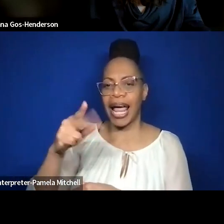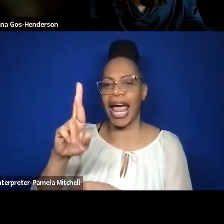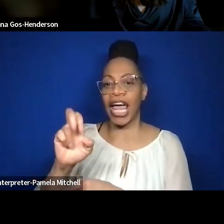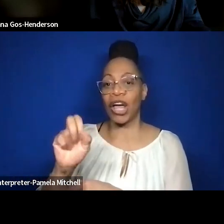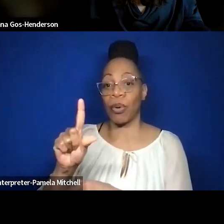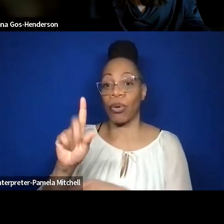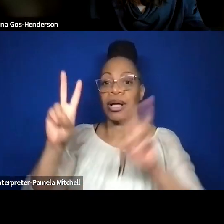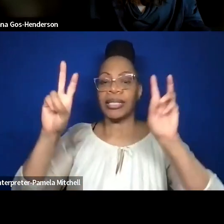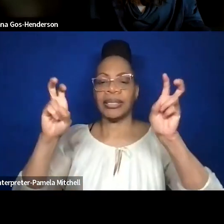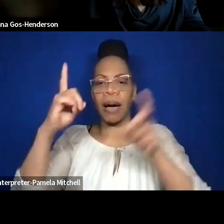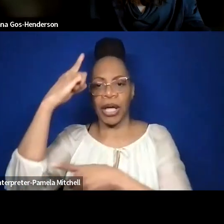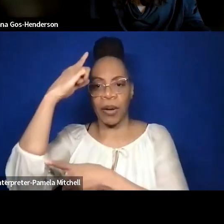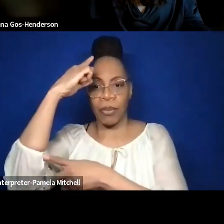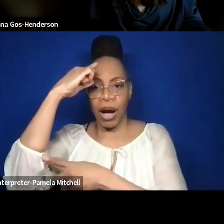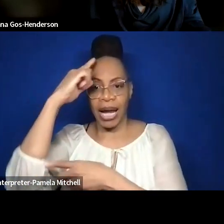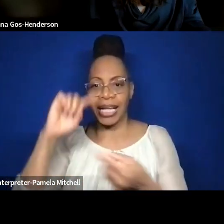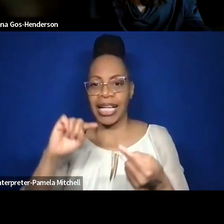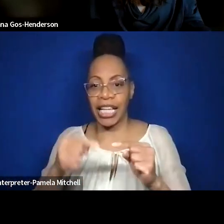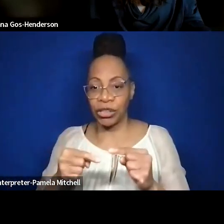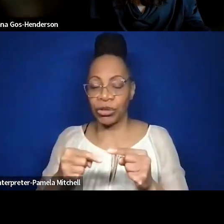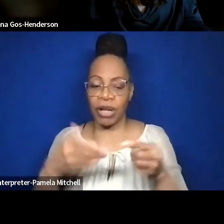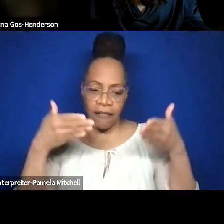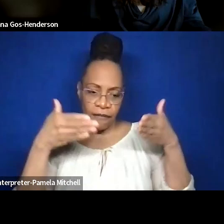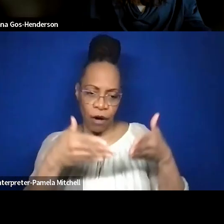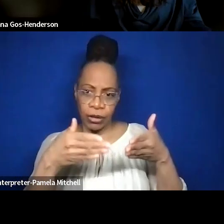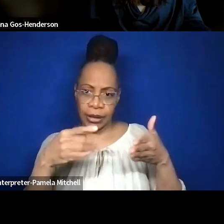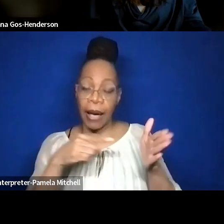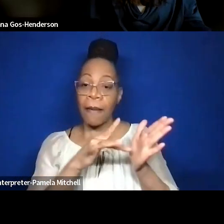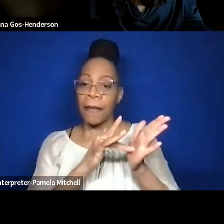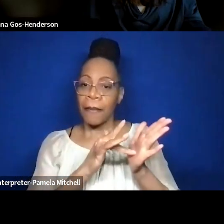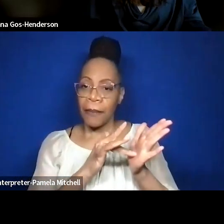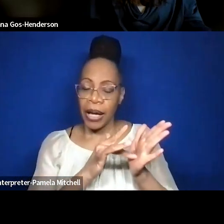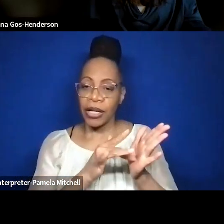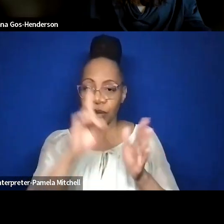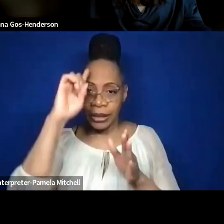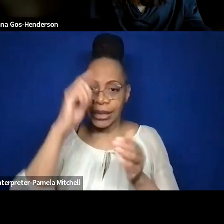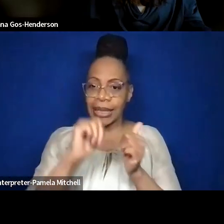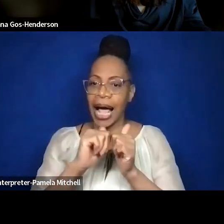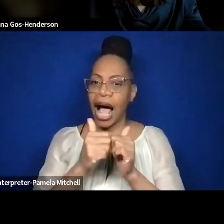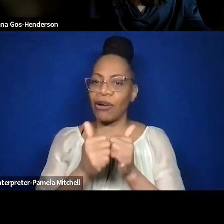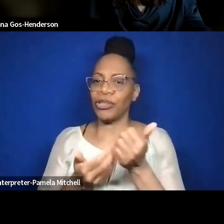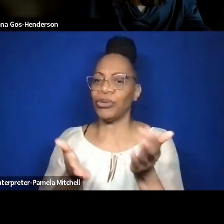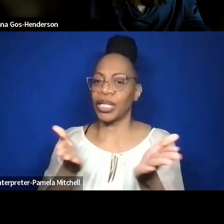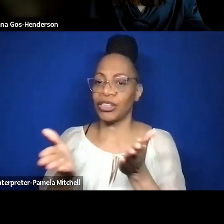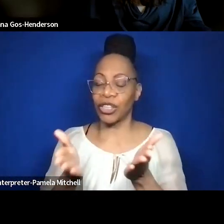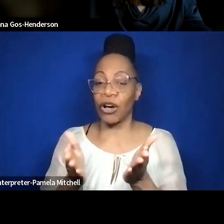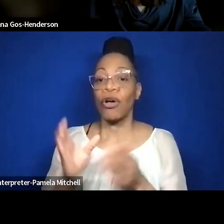Nos enfocaremos en esta condición médica y cómo puedes servir a los solicitantes con lesiones cerebrales. Espera la información de registro que vendrá.